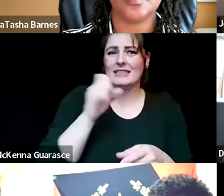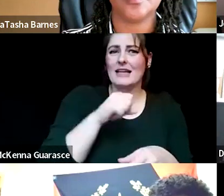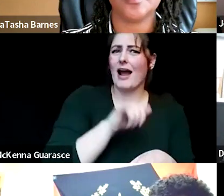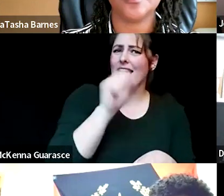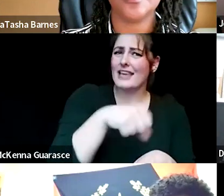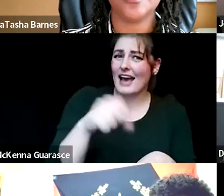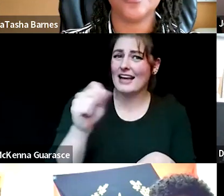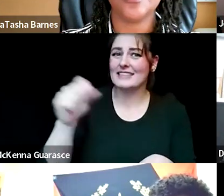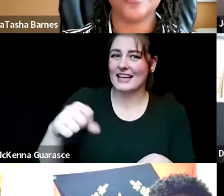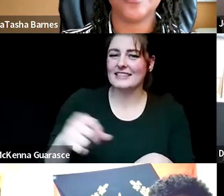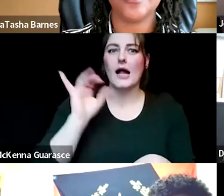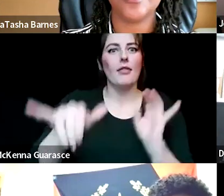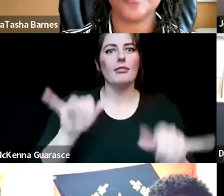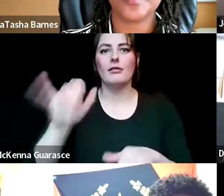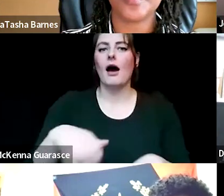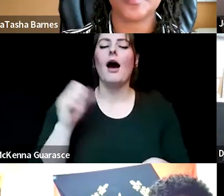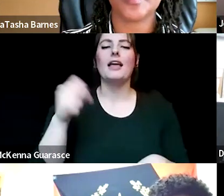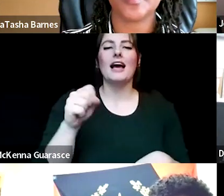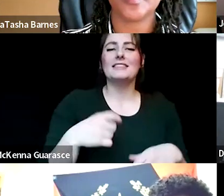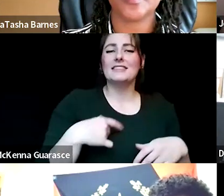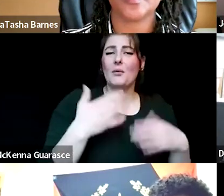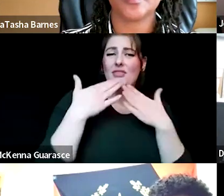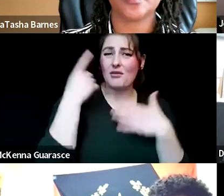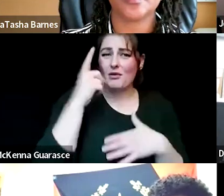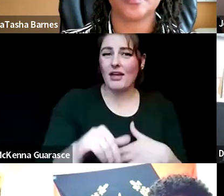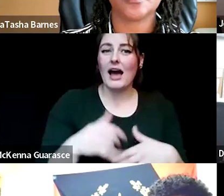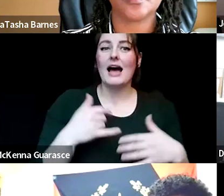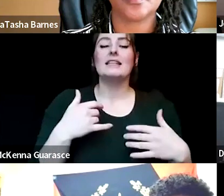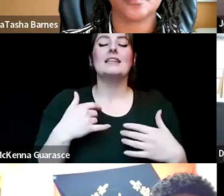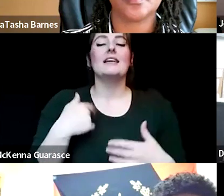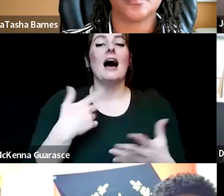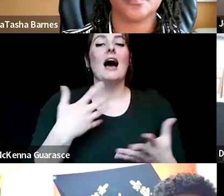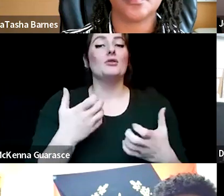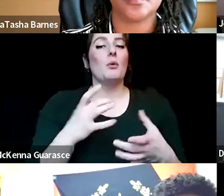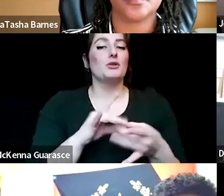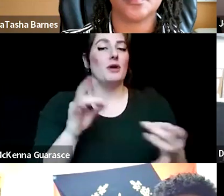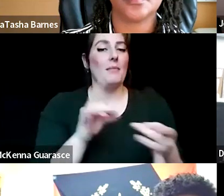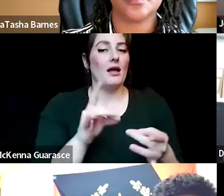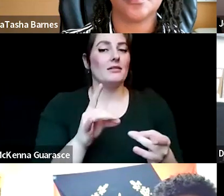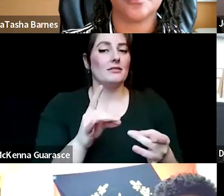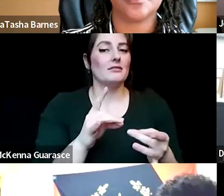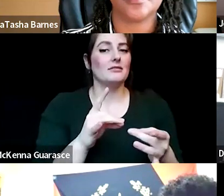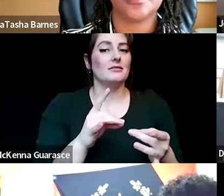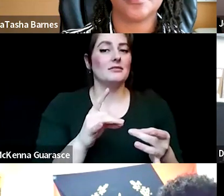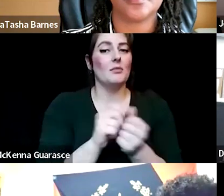No se preocupen, se los haremos llegar a los panelistas. Pero también quería hacer mías sus palabras. Esto ha sido muy interesante,